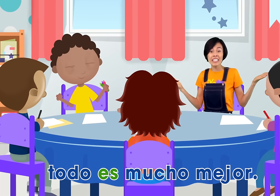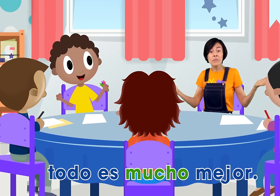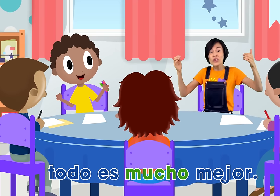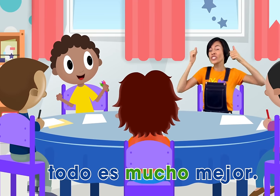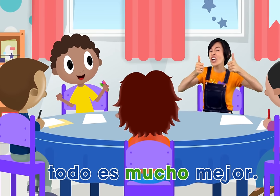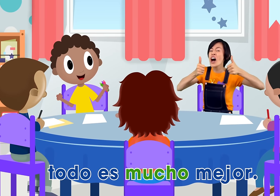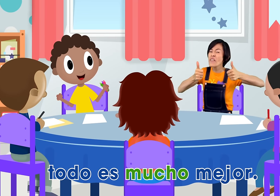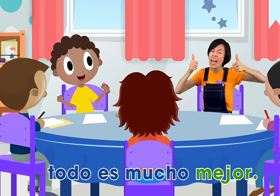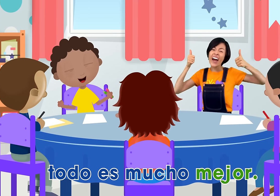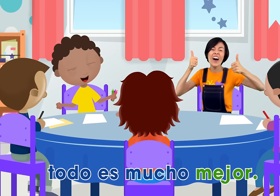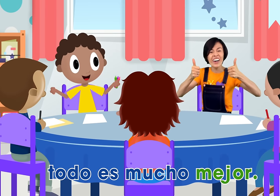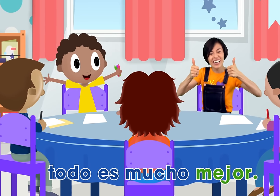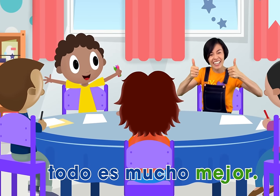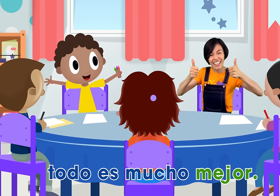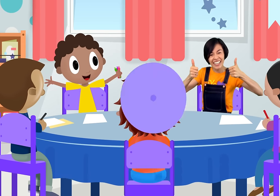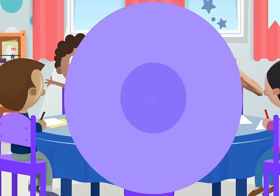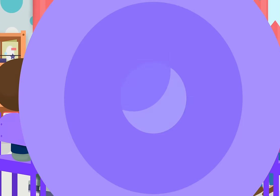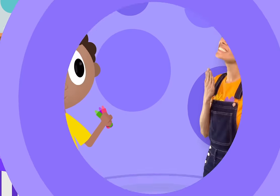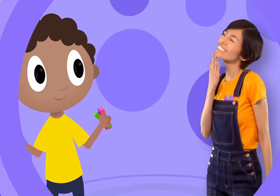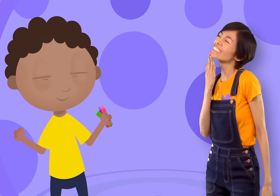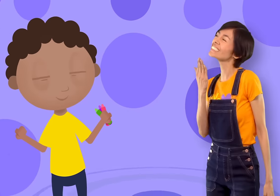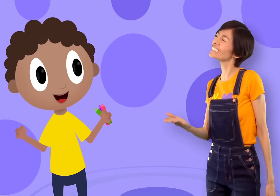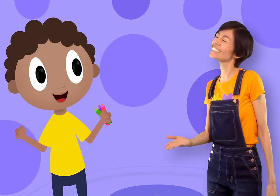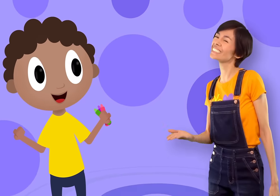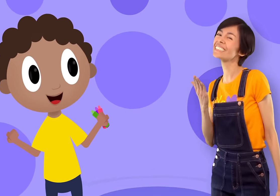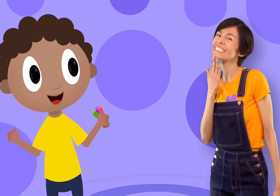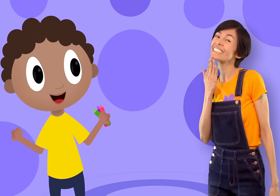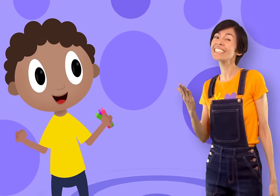mis amigos.